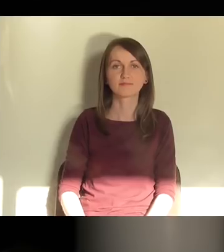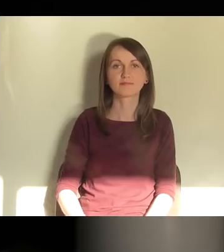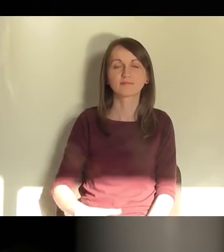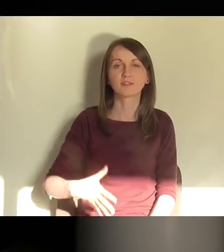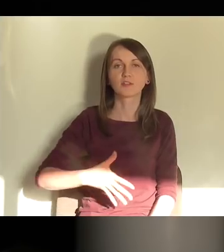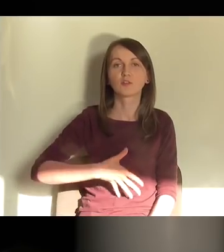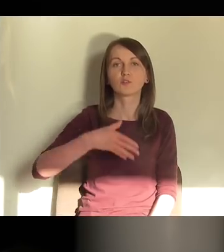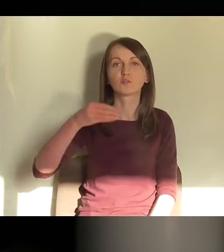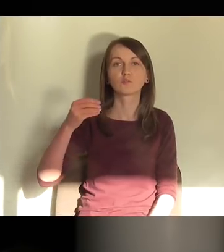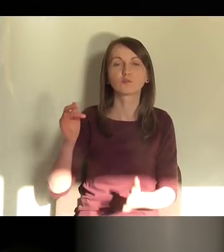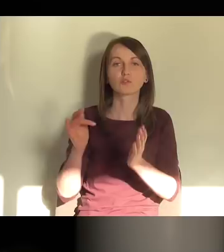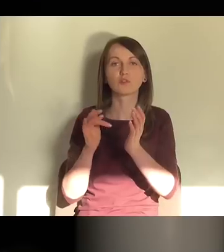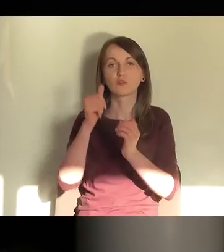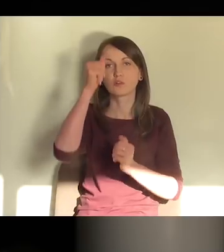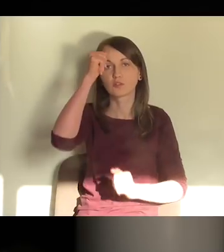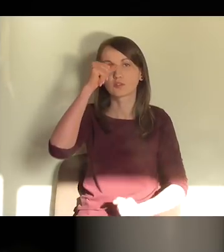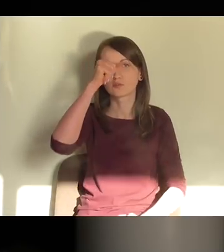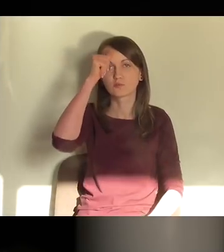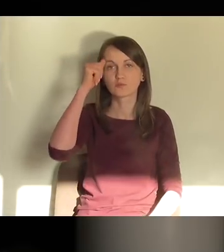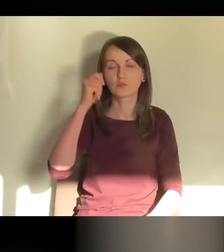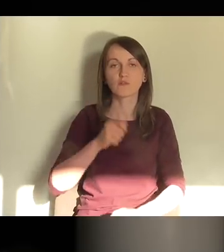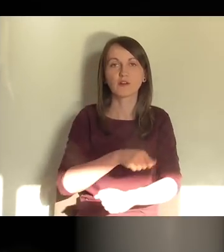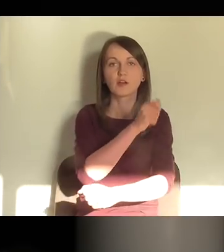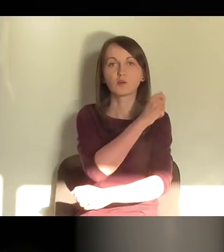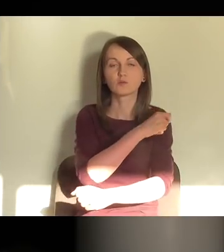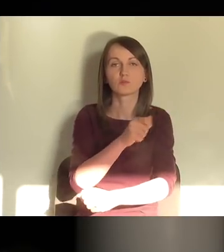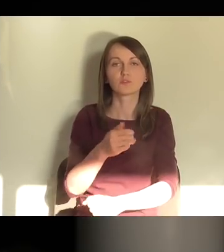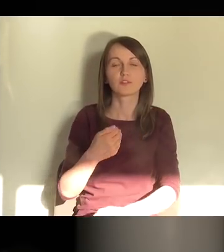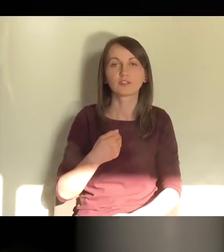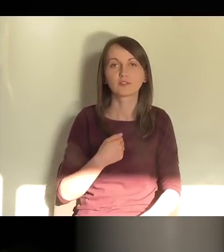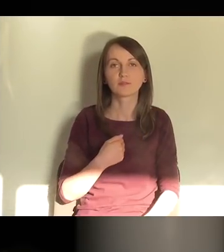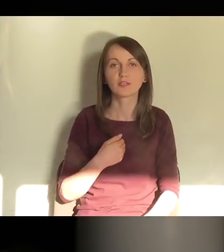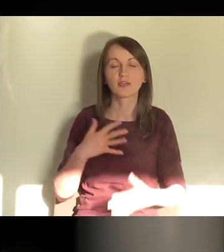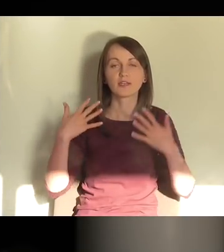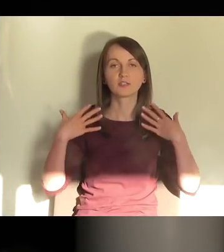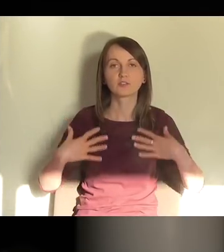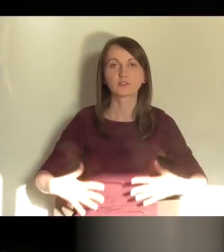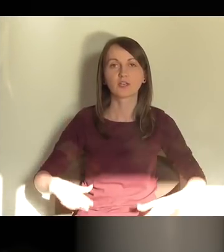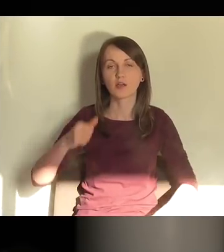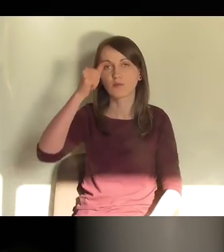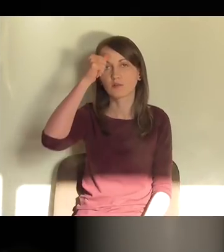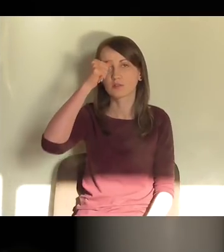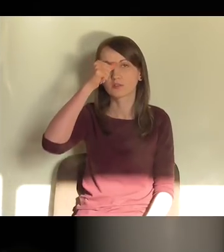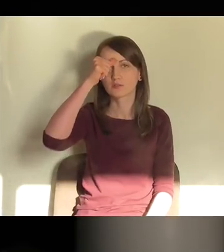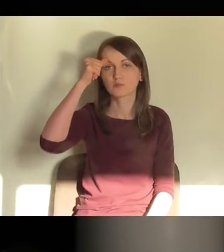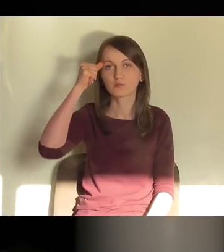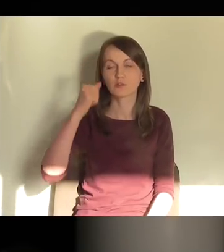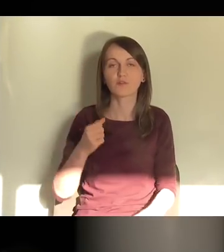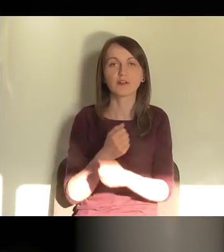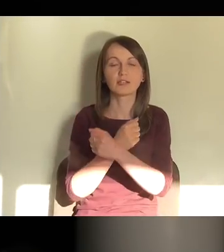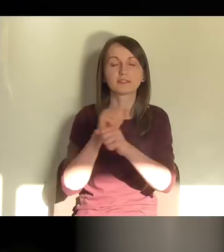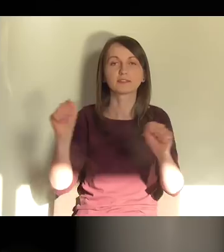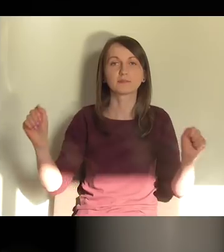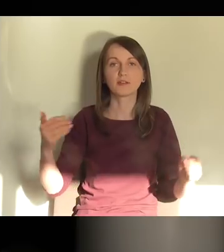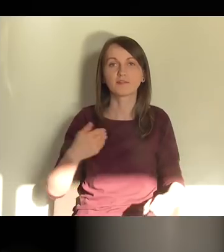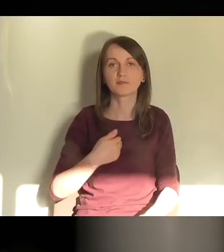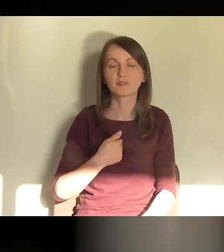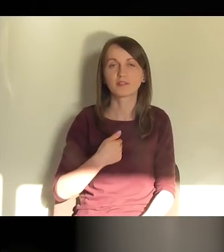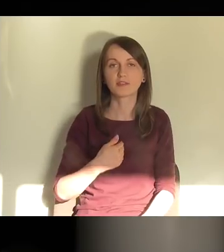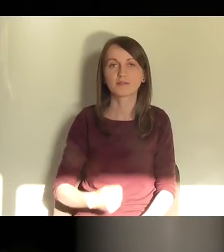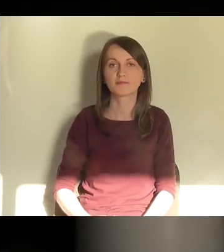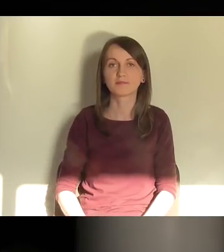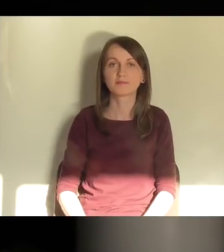Duszo Chrystusowa, uświęć mnie. Ciało Chrystusowe, zbaw mnie,